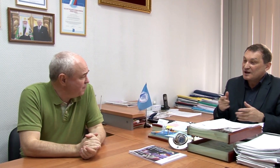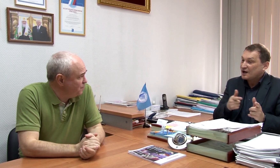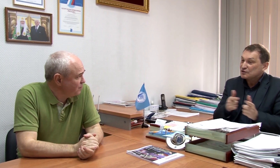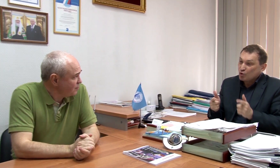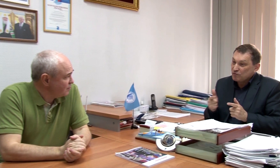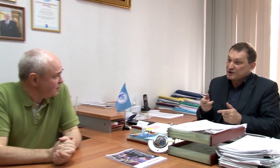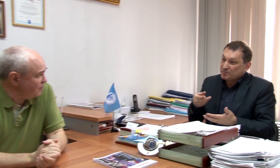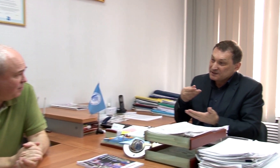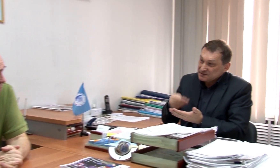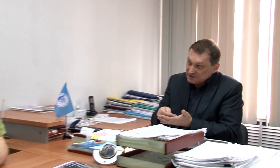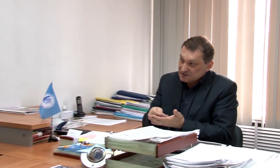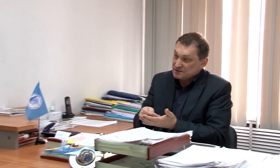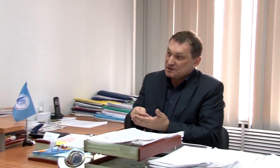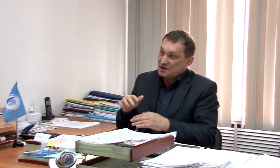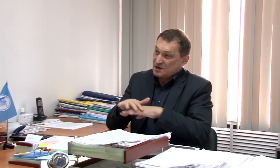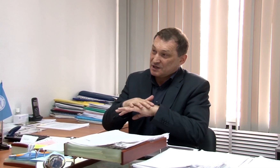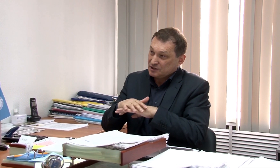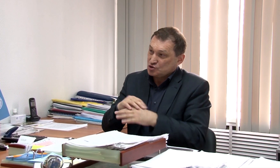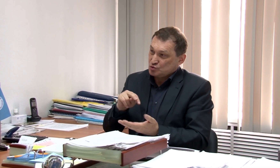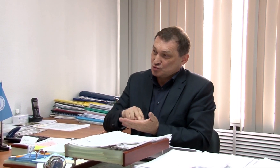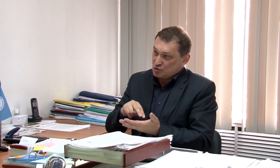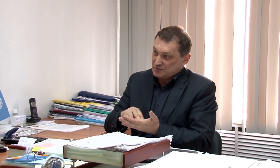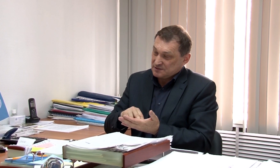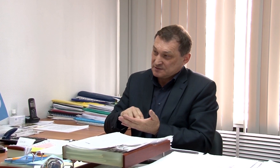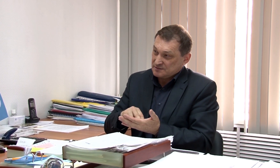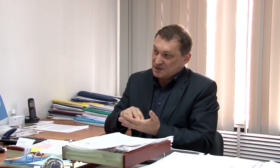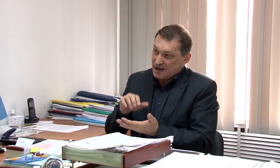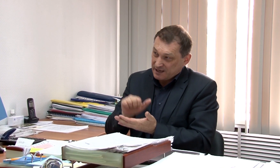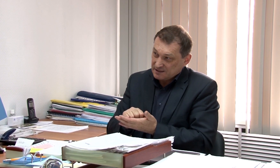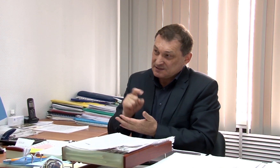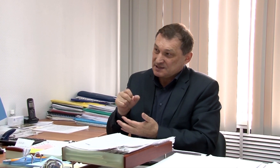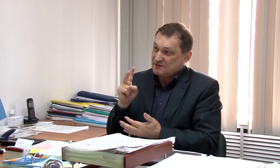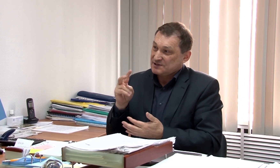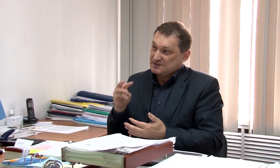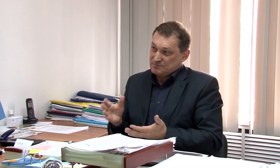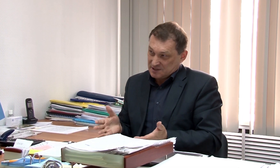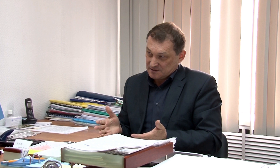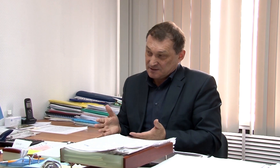Они готовы платить рыночную стоимость аренды за 1 кв. м.